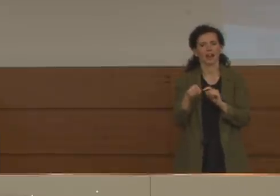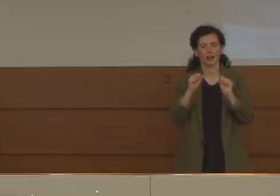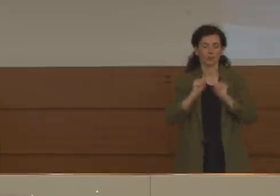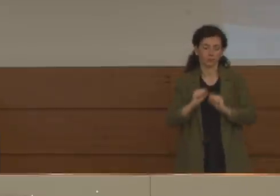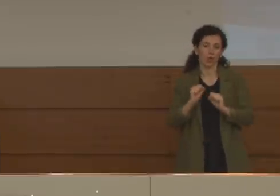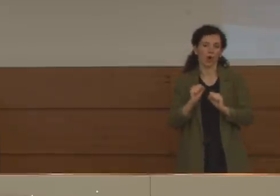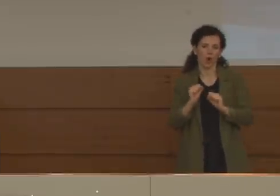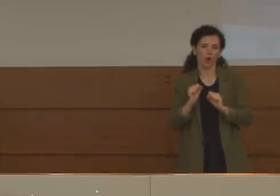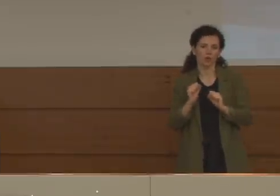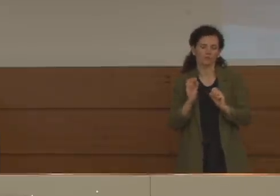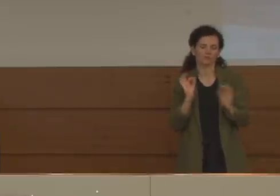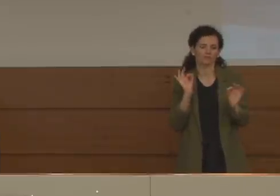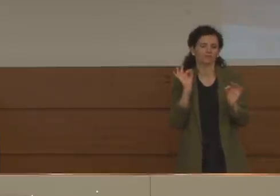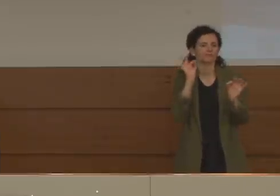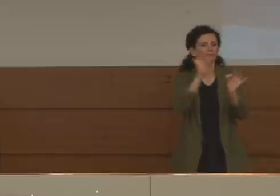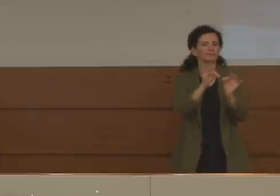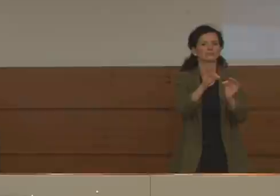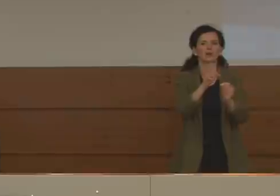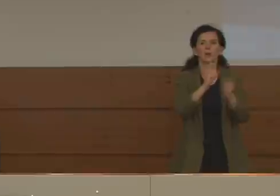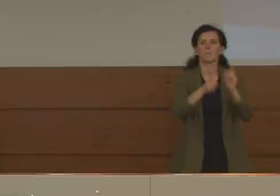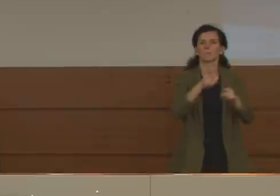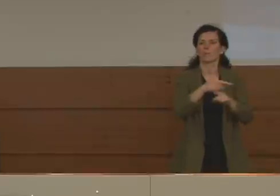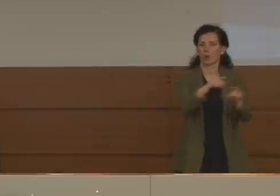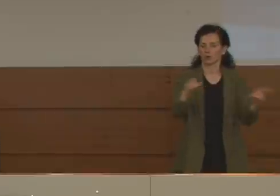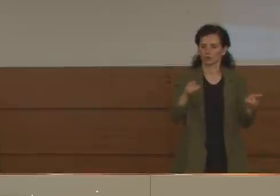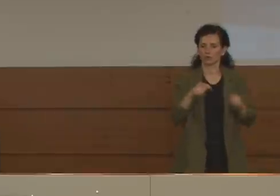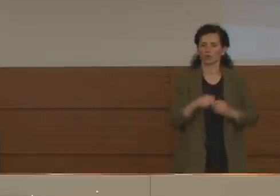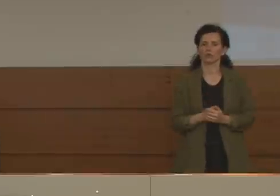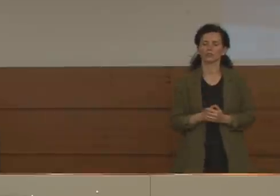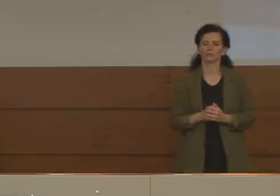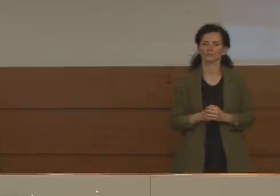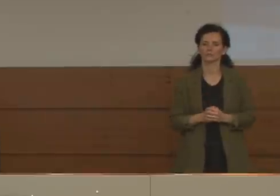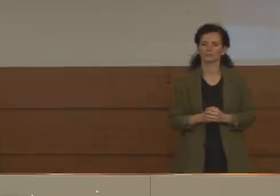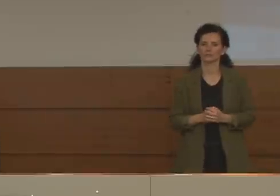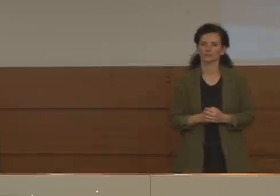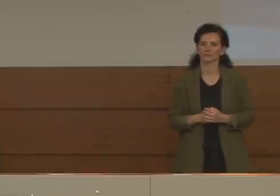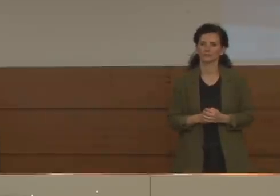popolazione. Colgo ancora una volta questa sede per